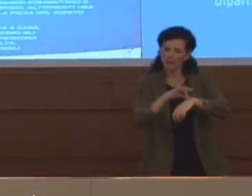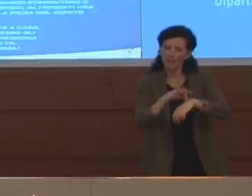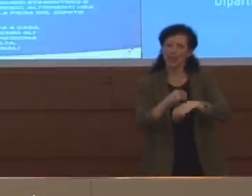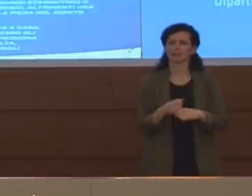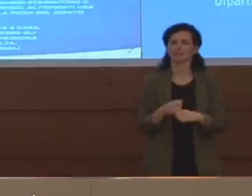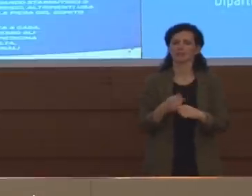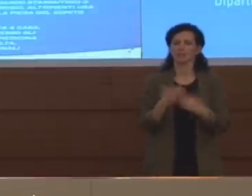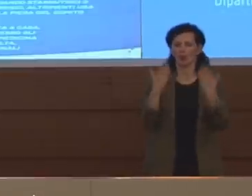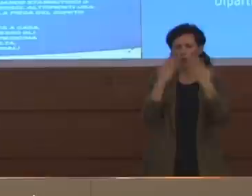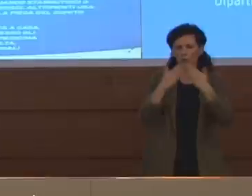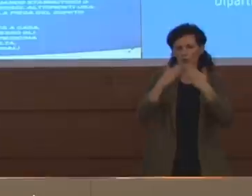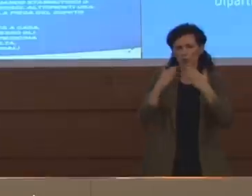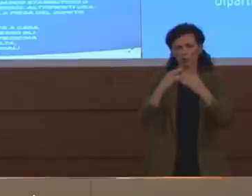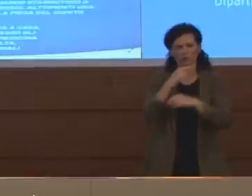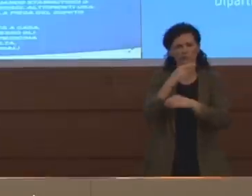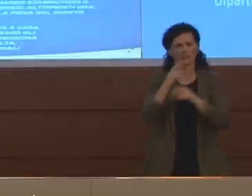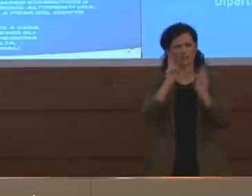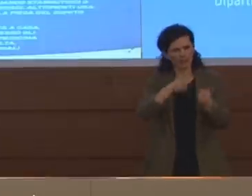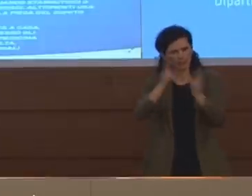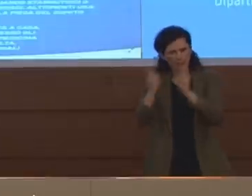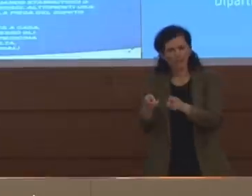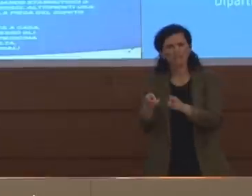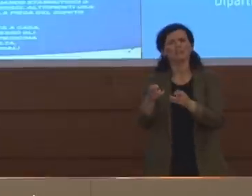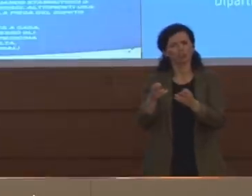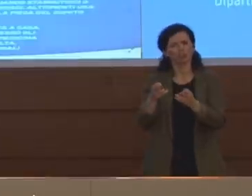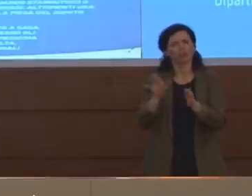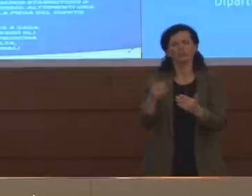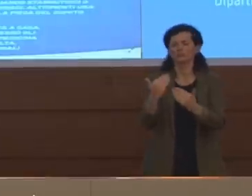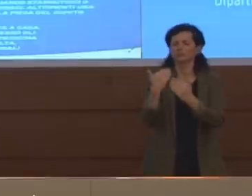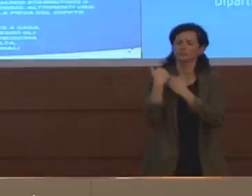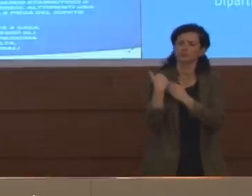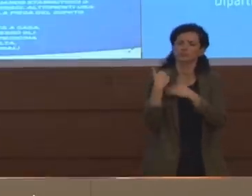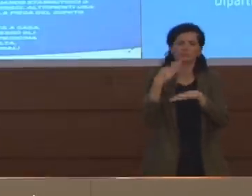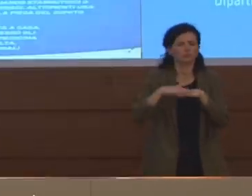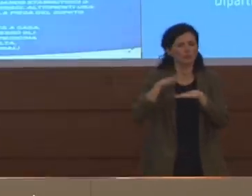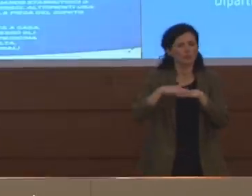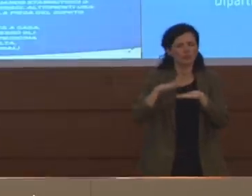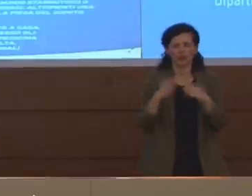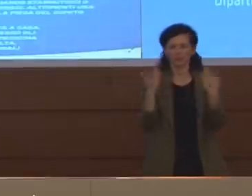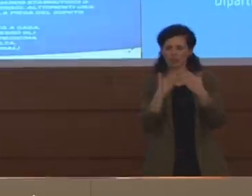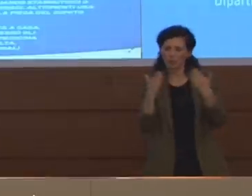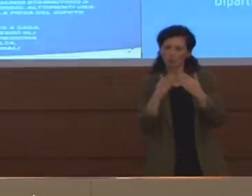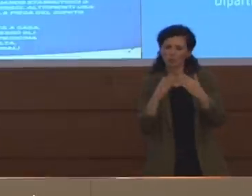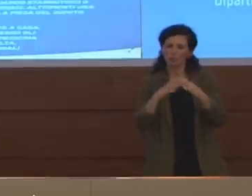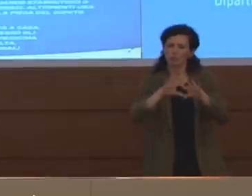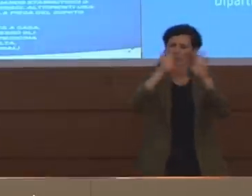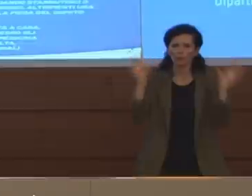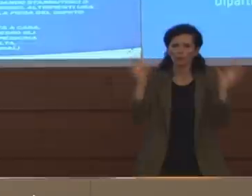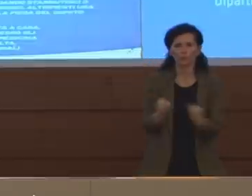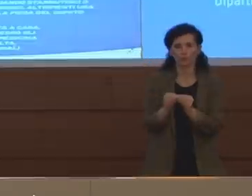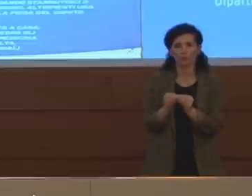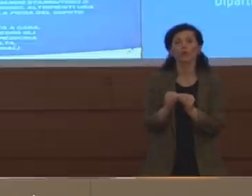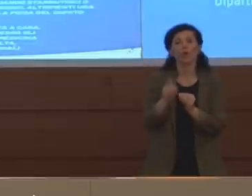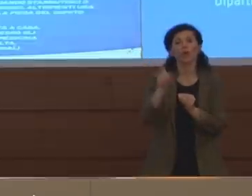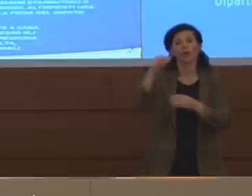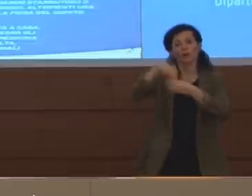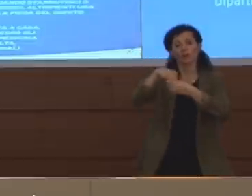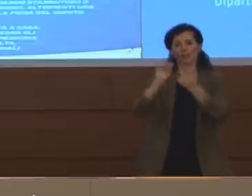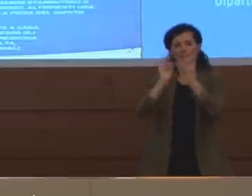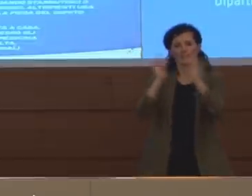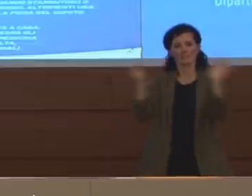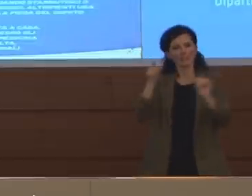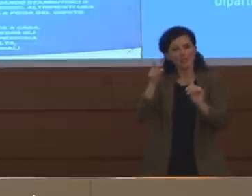con una presentazione sul proprio sito di materiale formativo, educativo